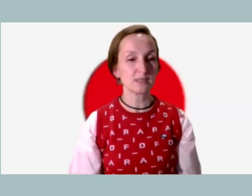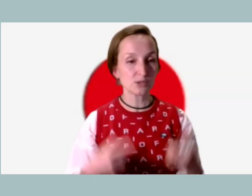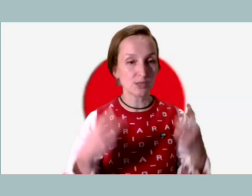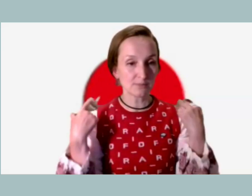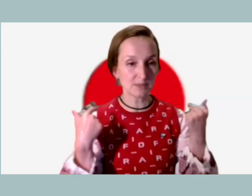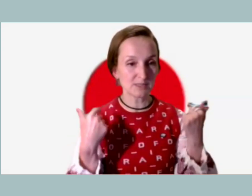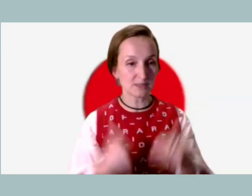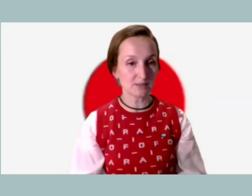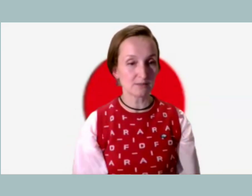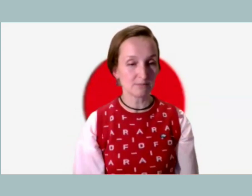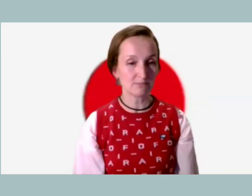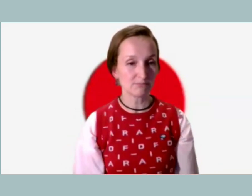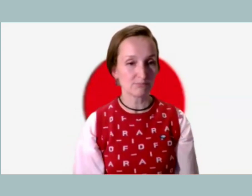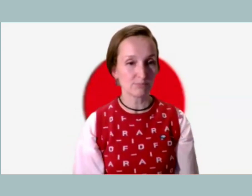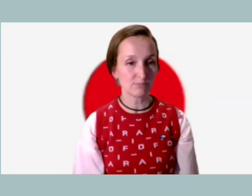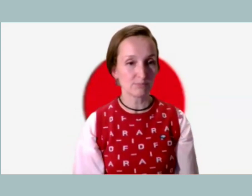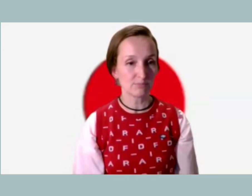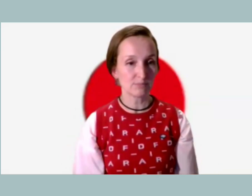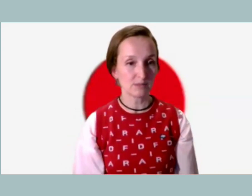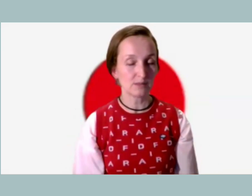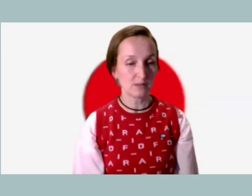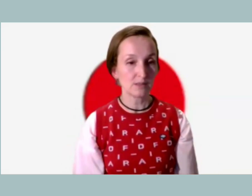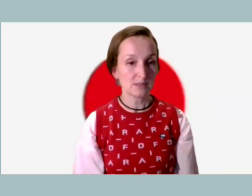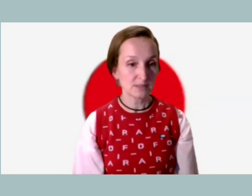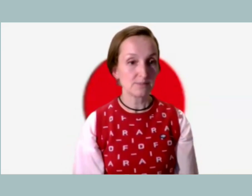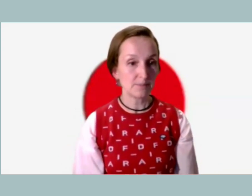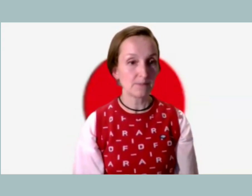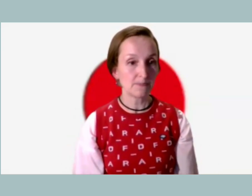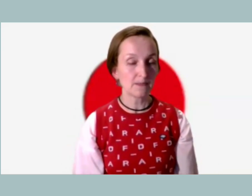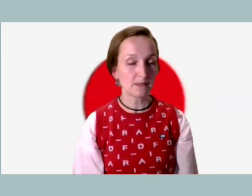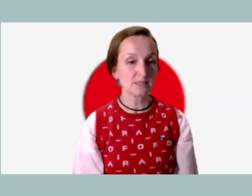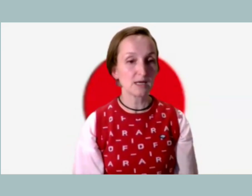Sen de onun gibi saçını kestir.